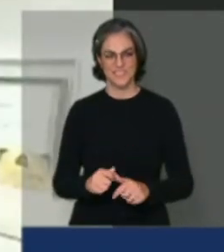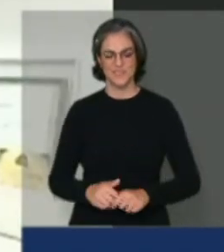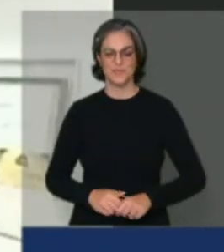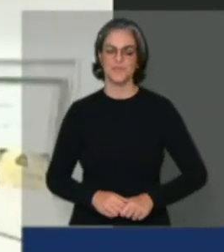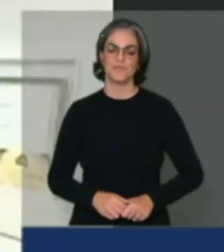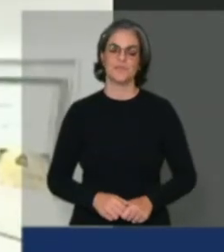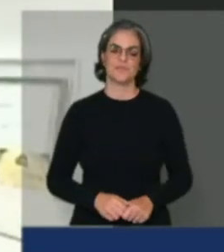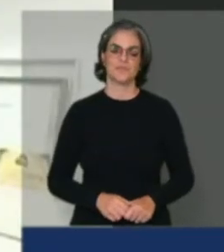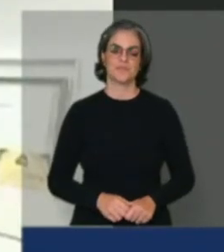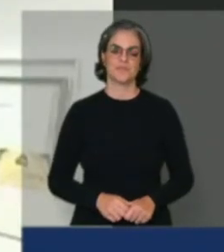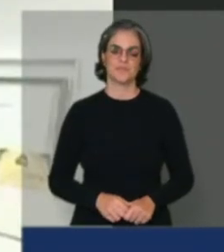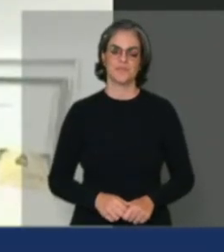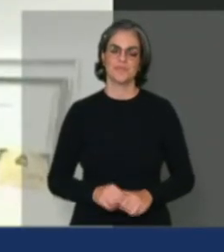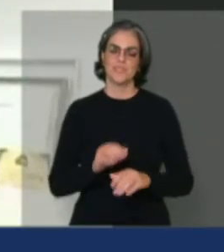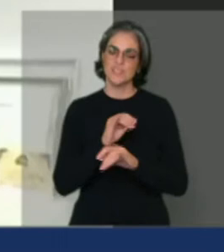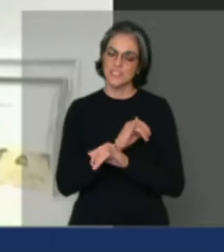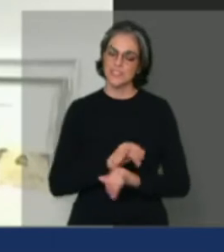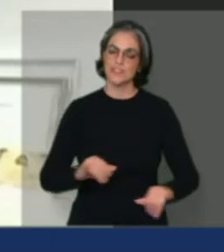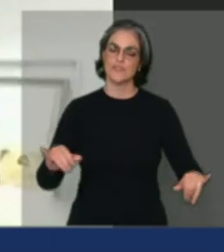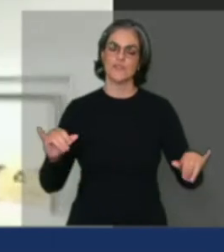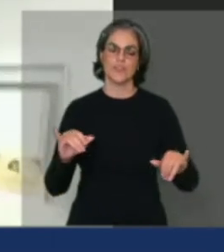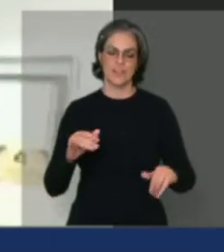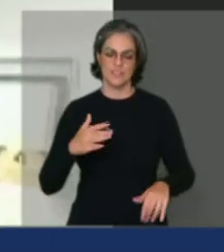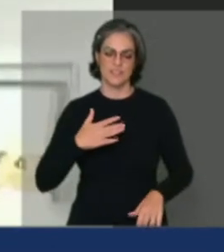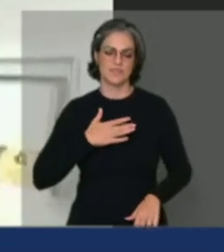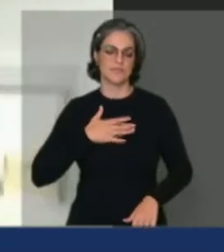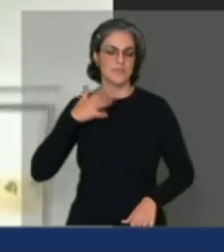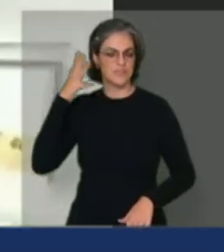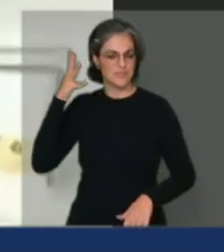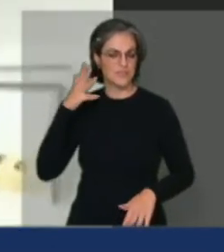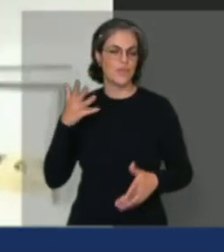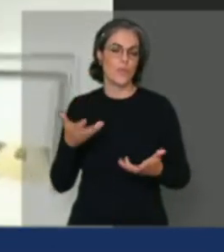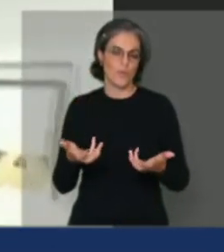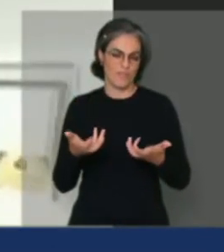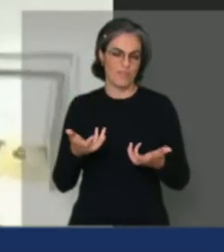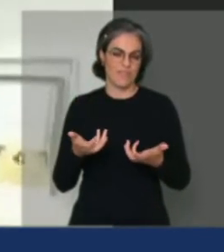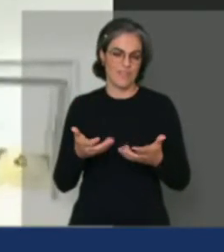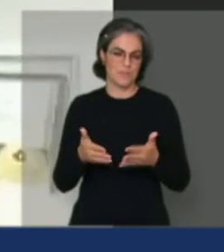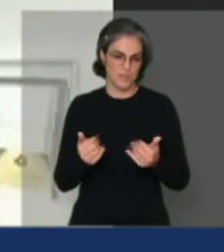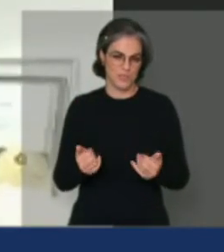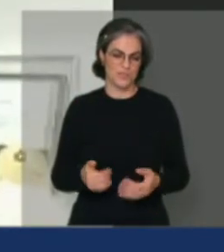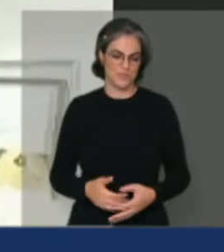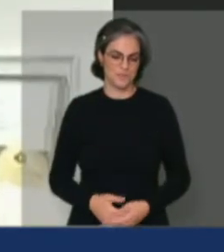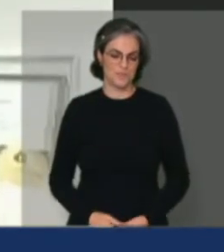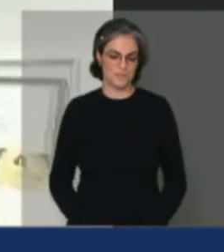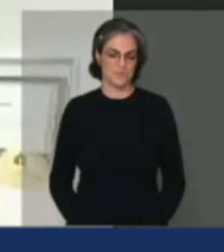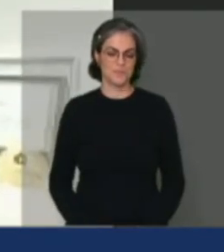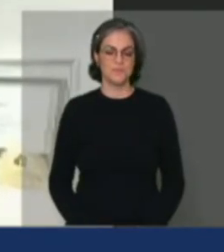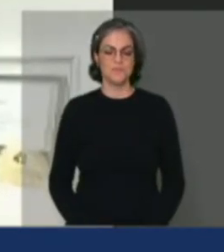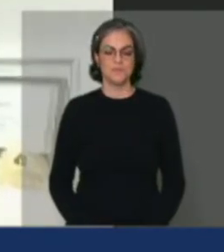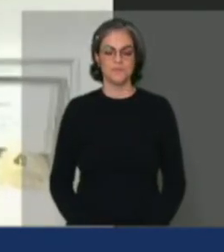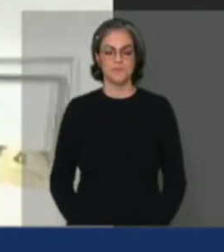DEPUTADO PAULÃO. -- [DEPUTADO]: SENHOR PRESIDENTE, QUERIA CUMPRIMENTAR, E CUMPRIMENTAR A TODOS E JÁ PEDI QUE FOSSE DIVULGADO NOS MEIOS DE COMUNICAÇÃO. SENHOR PRESIDENTE, ESTAVA LENDO HOJE,